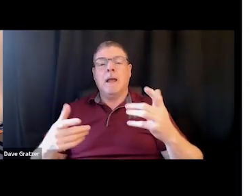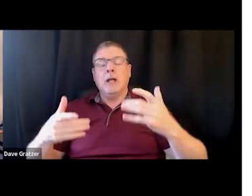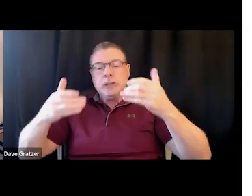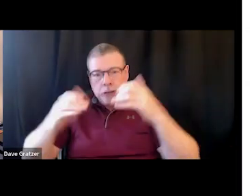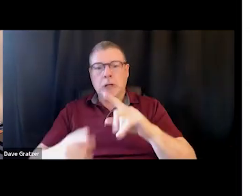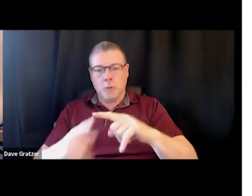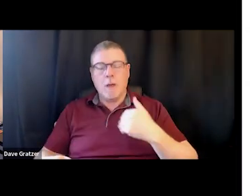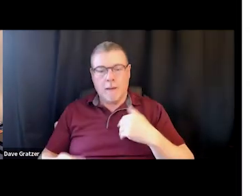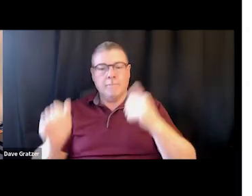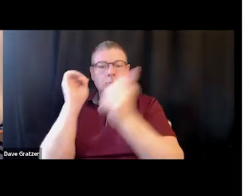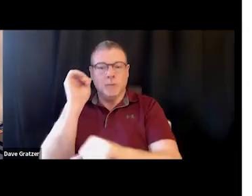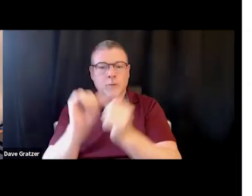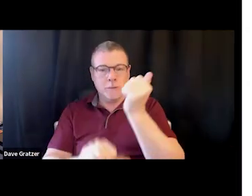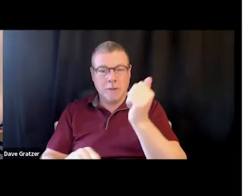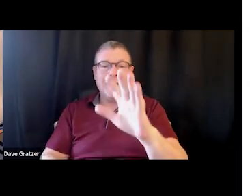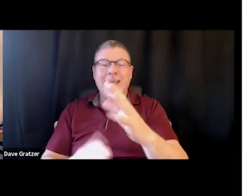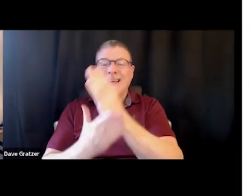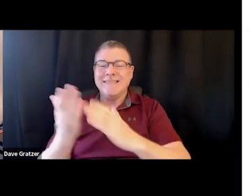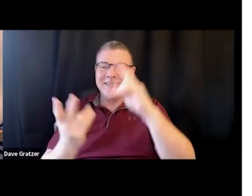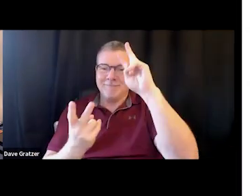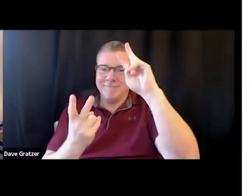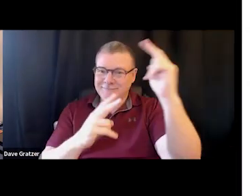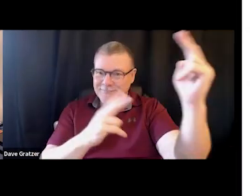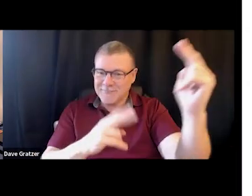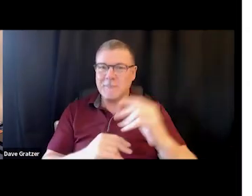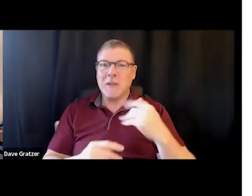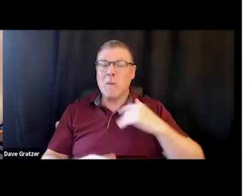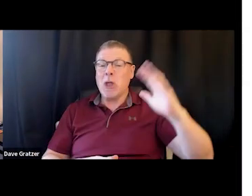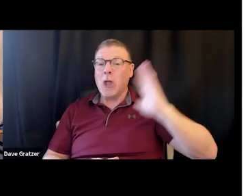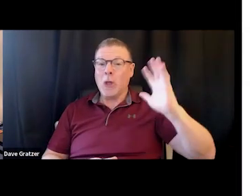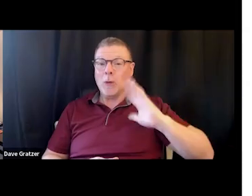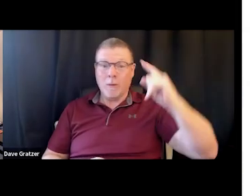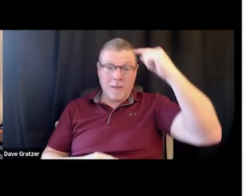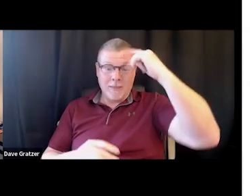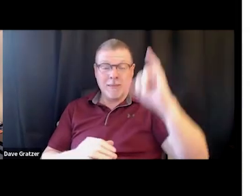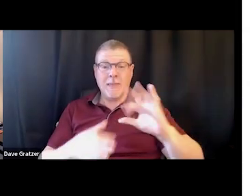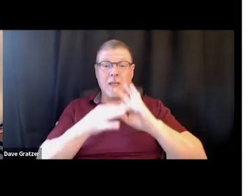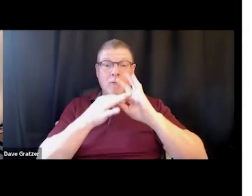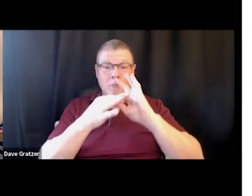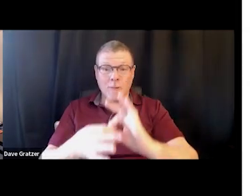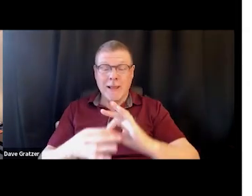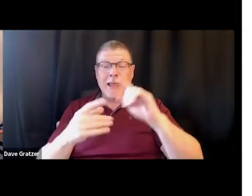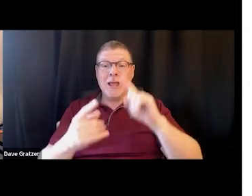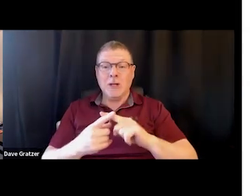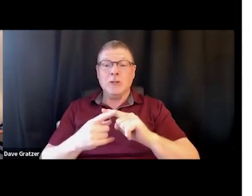Y un error común que solíamos hacer era pensar que estaba relacionado con adaptarse a la lesión cerebral.